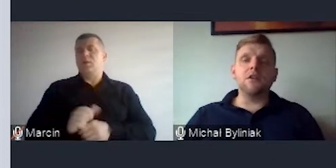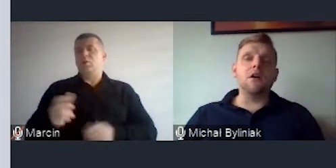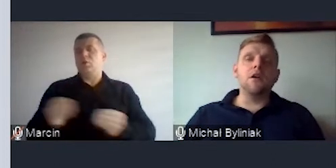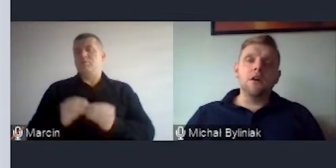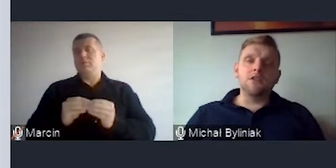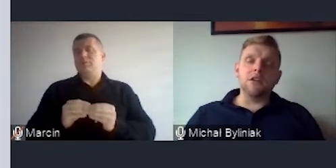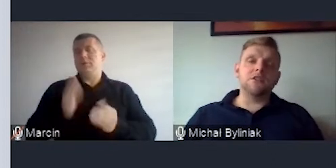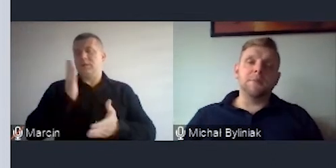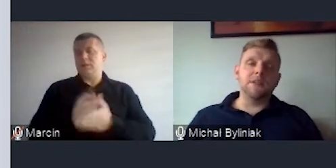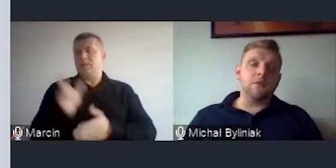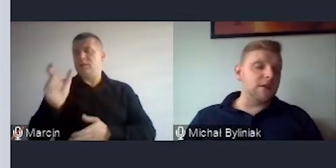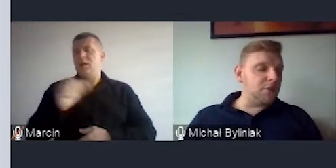Tylko część kapitałowa.